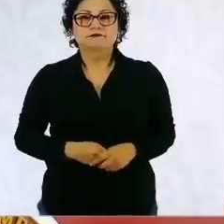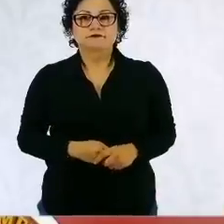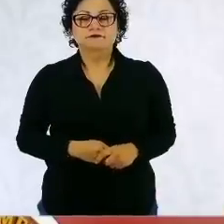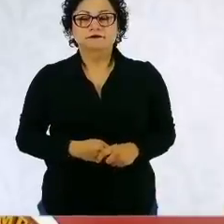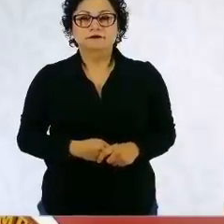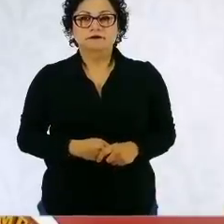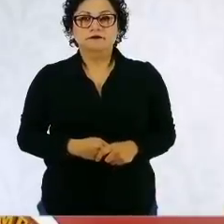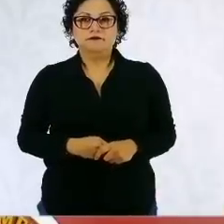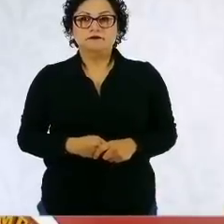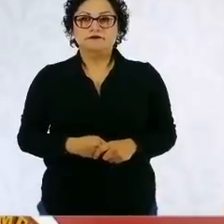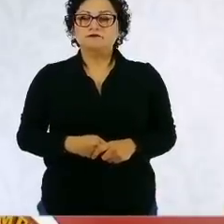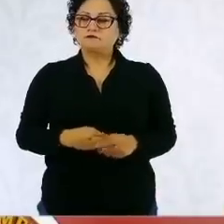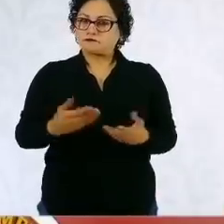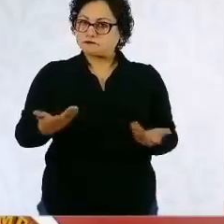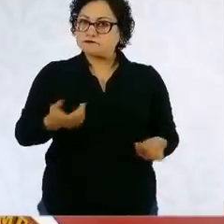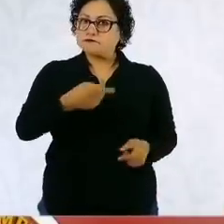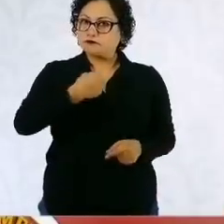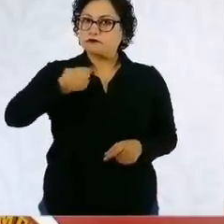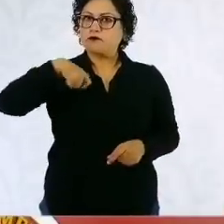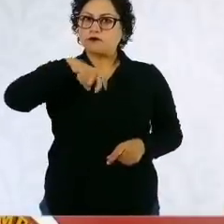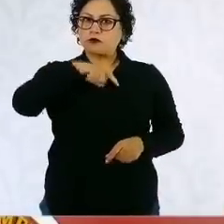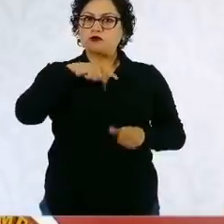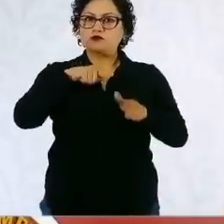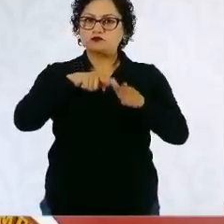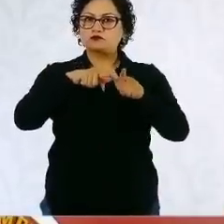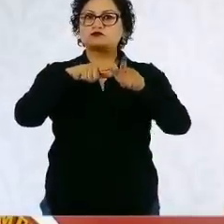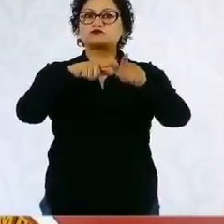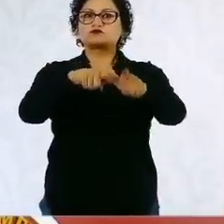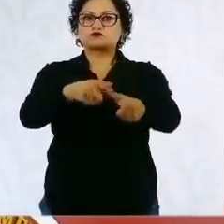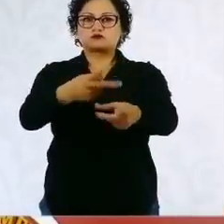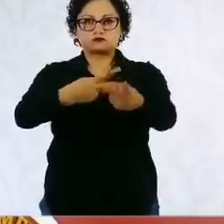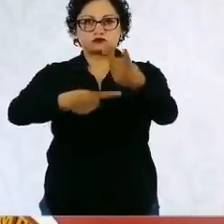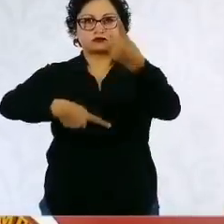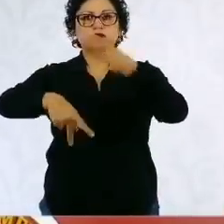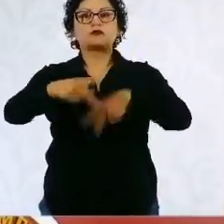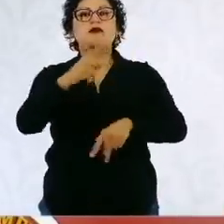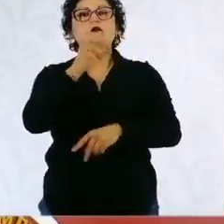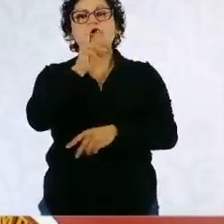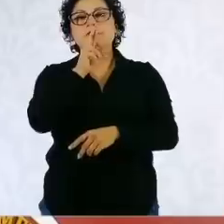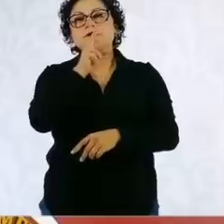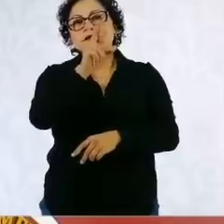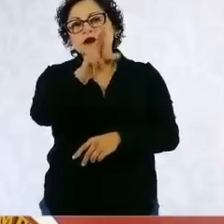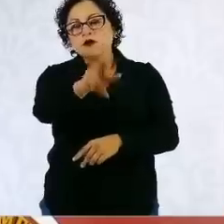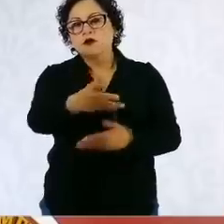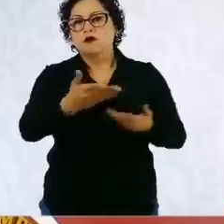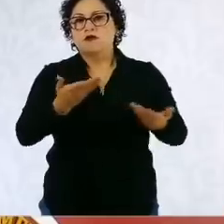resultados y eso tiene que ver con esta coordinación y esta estrategia de la que